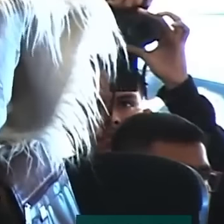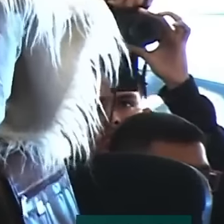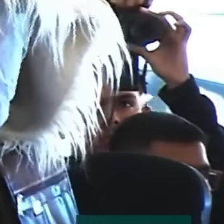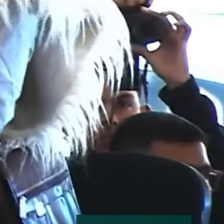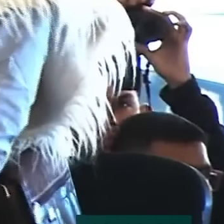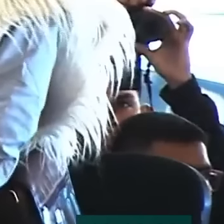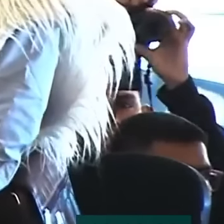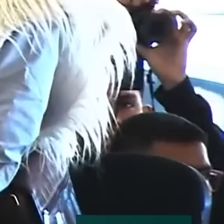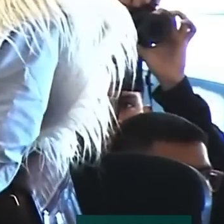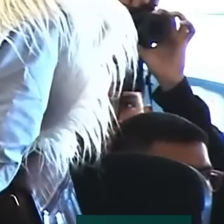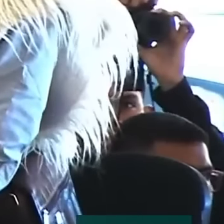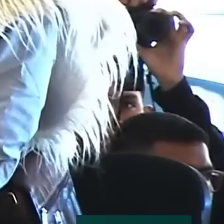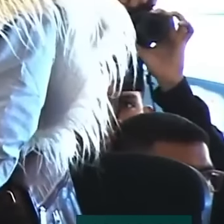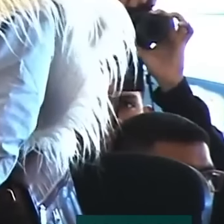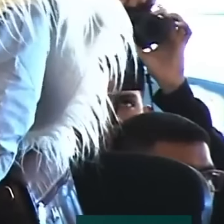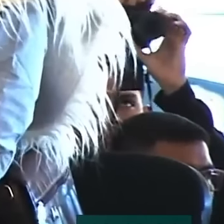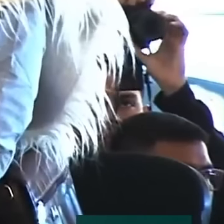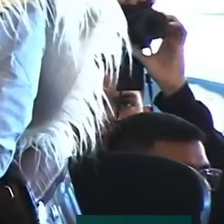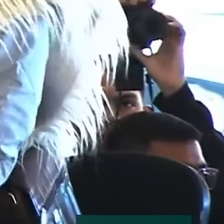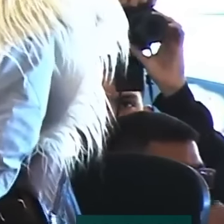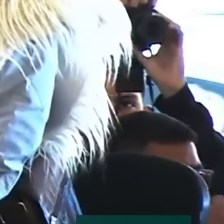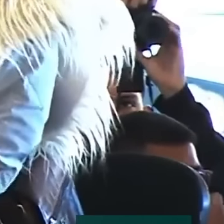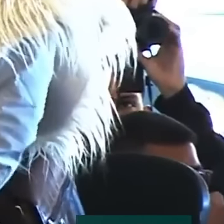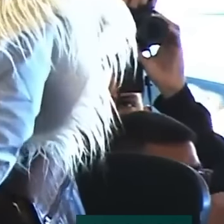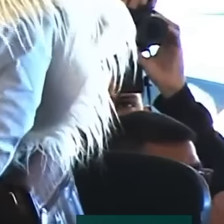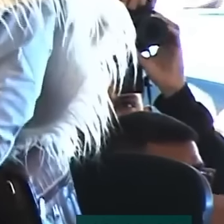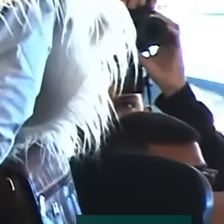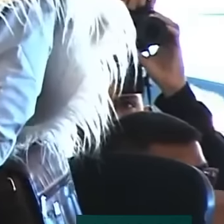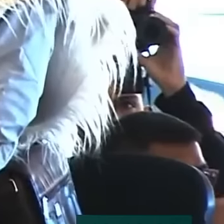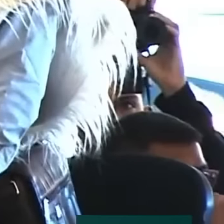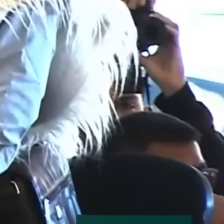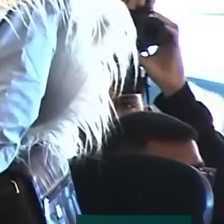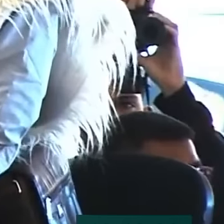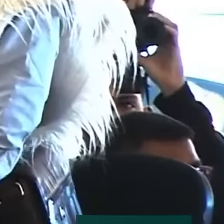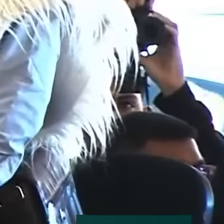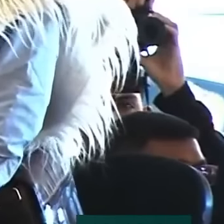ex dere no es para que no es